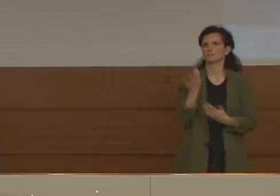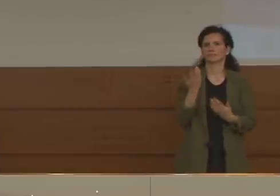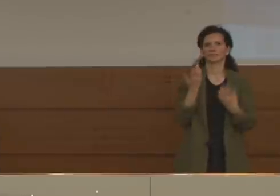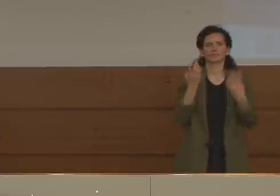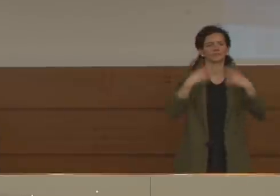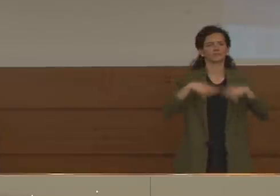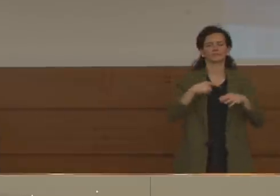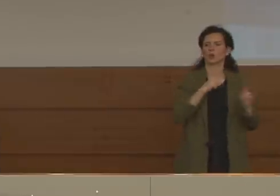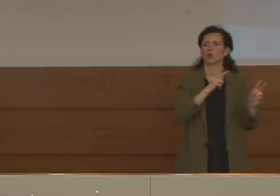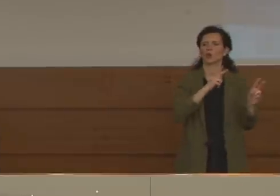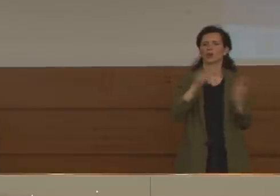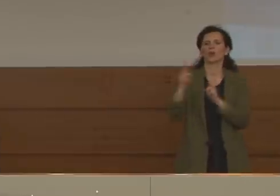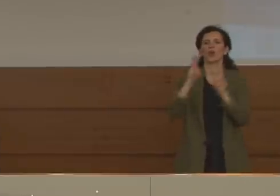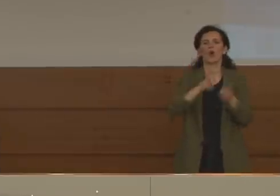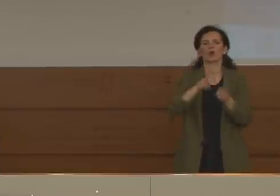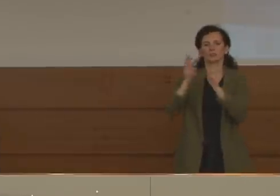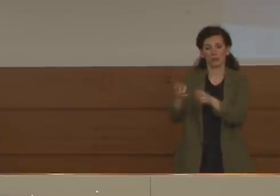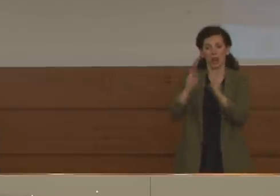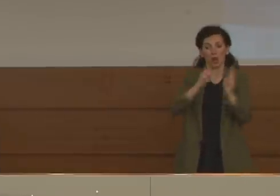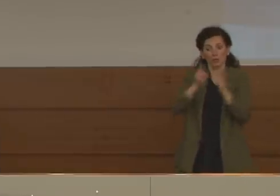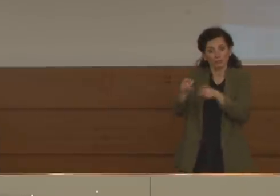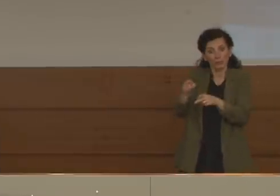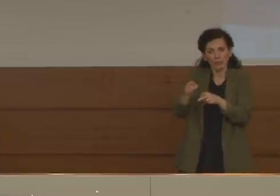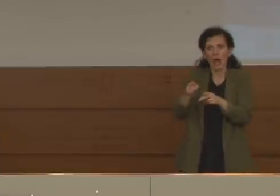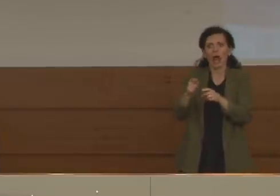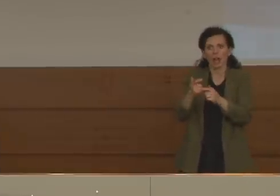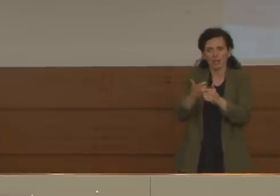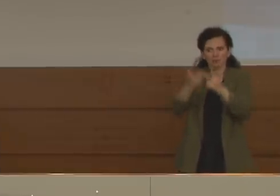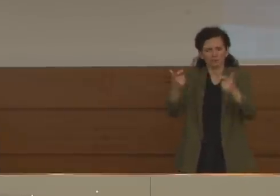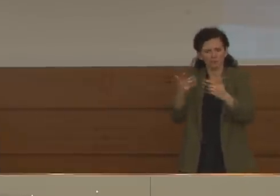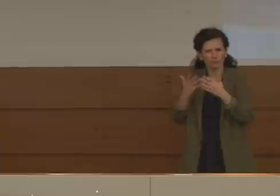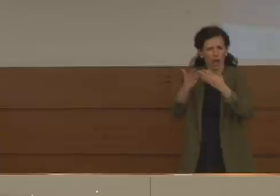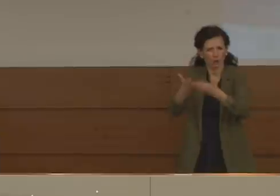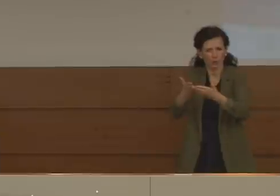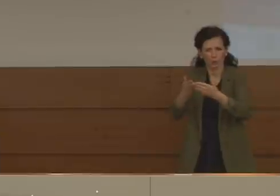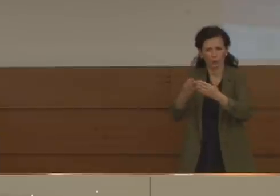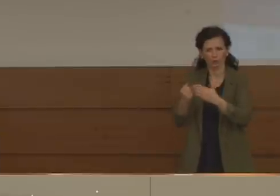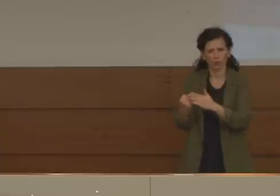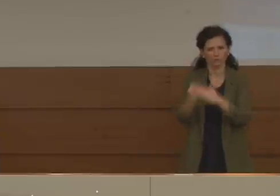è stato potenziato, rafforzato e in qualche modo è riuscito a tenere botta